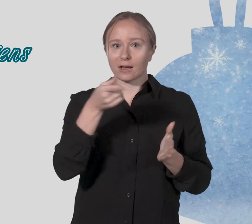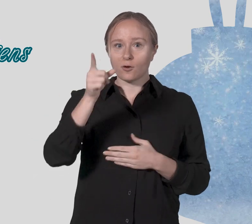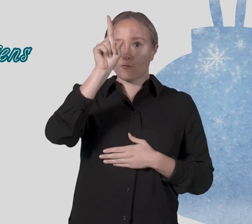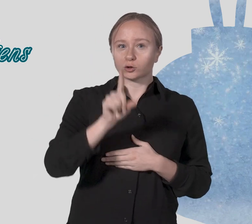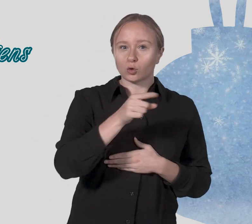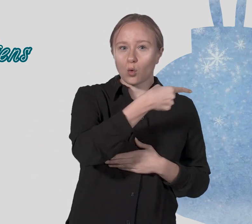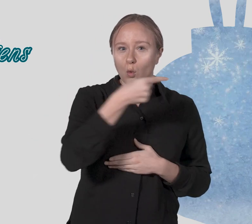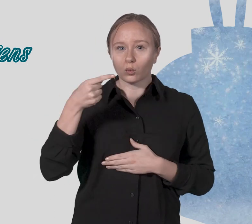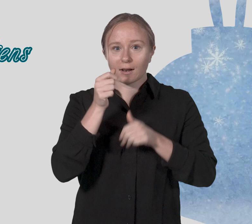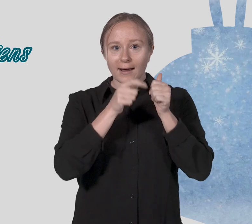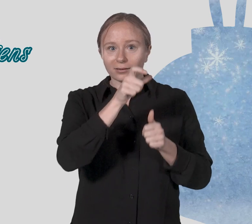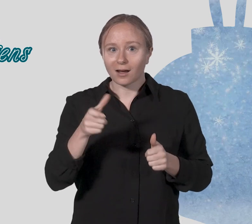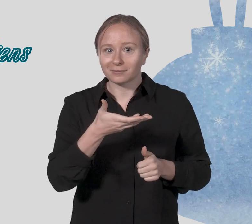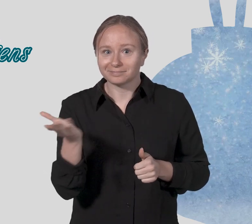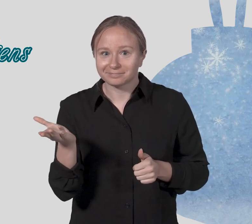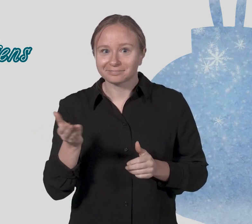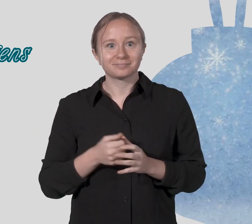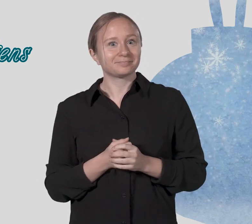de första 100 deltagarna.